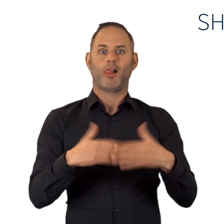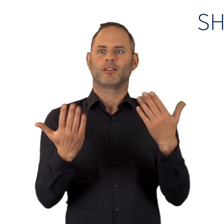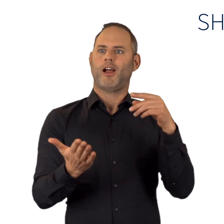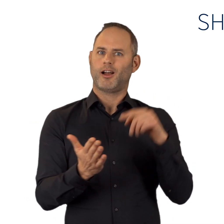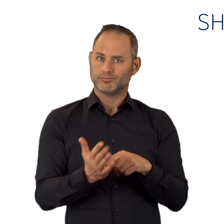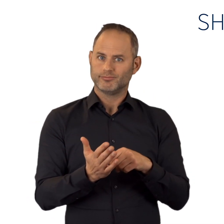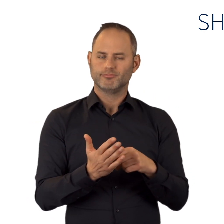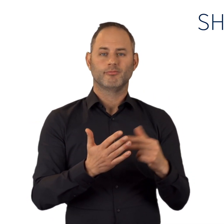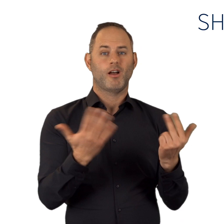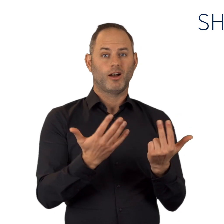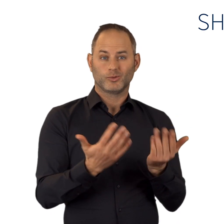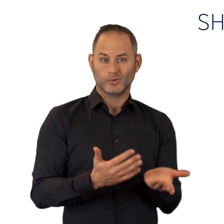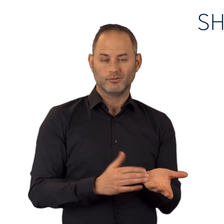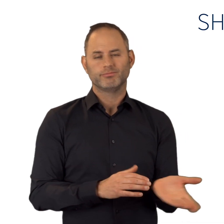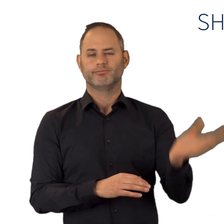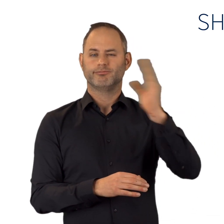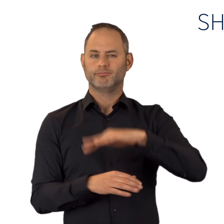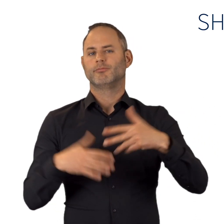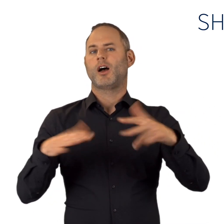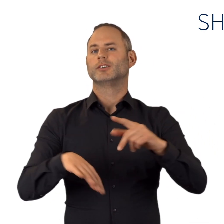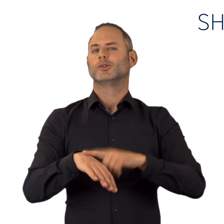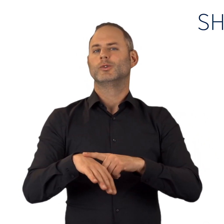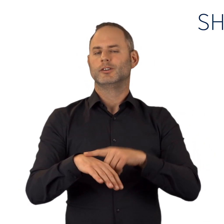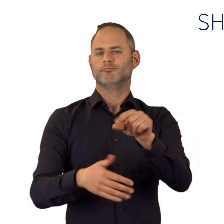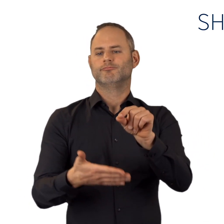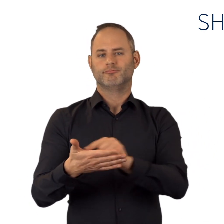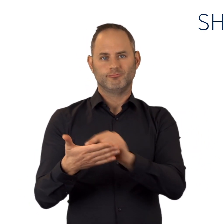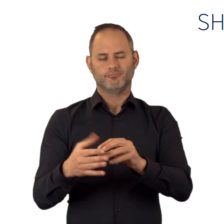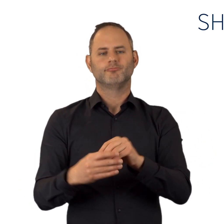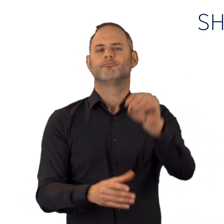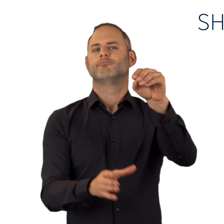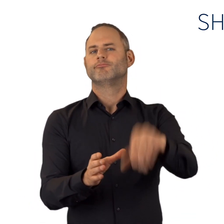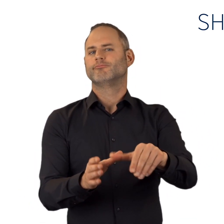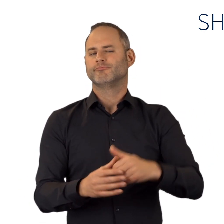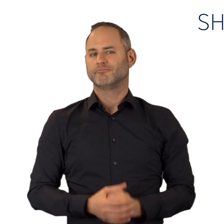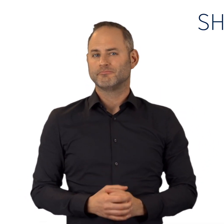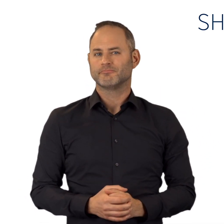am Wahltag zwischen 8.00 Uhr und 18.00 Uhr ihre Stimmen abzugeben.